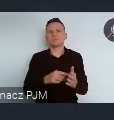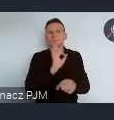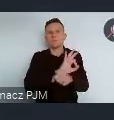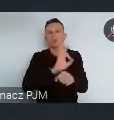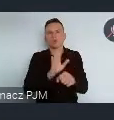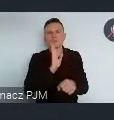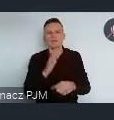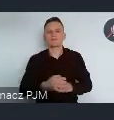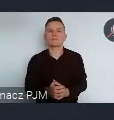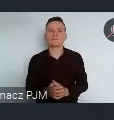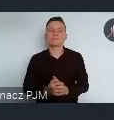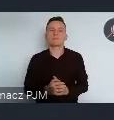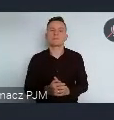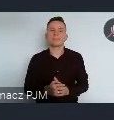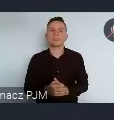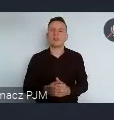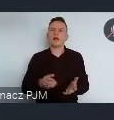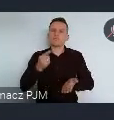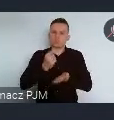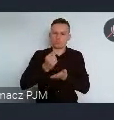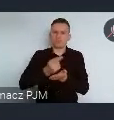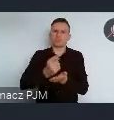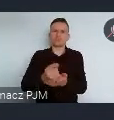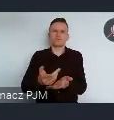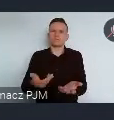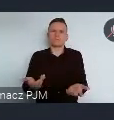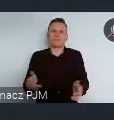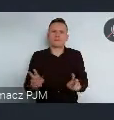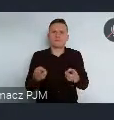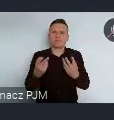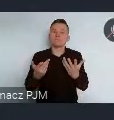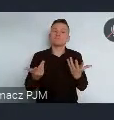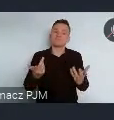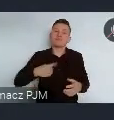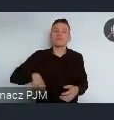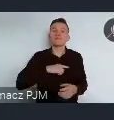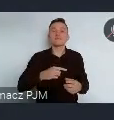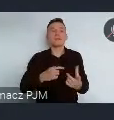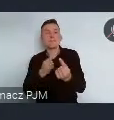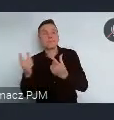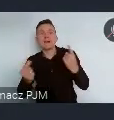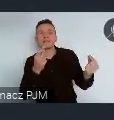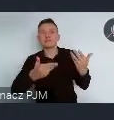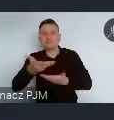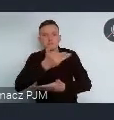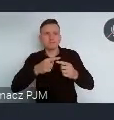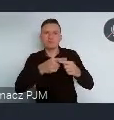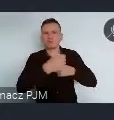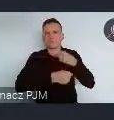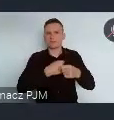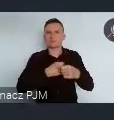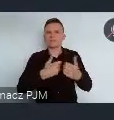Dlaczego nam się udaje? Dlatego że działamy w partnerstwach. Mówiłem już o współpracy z Politechniką Warszawską,